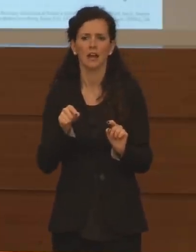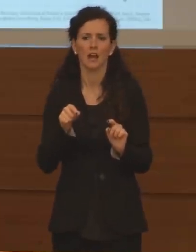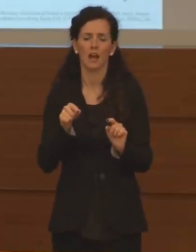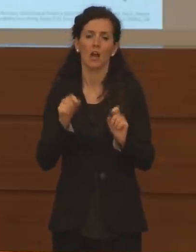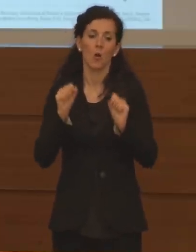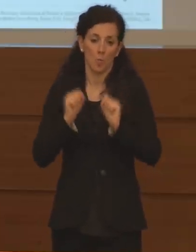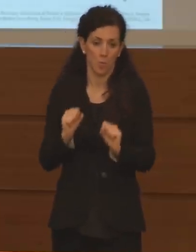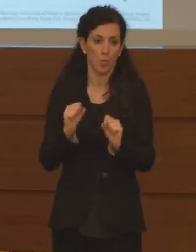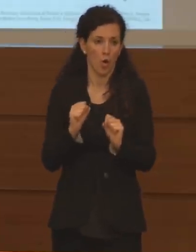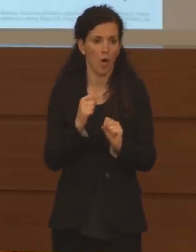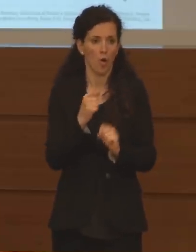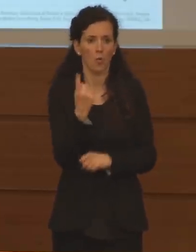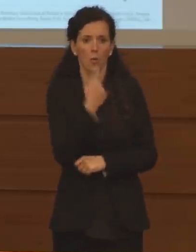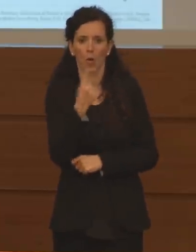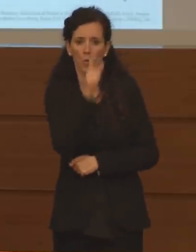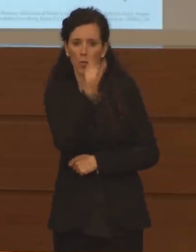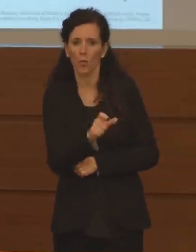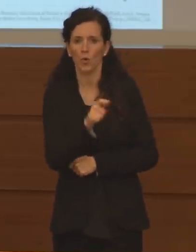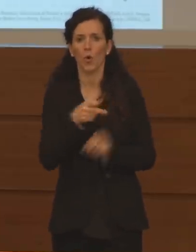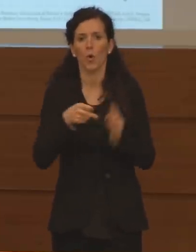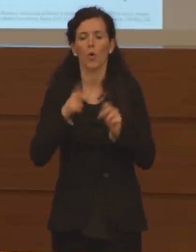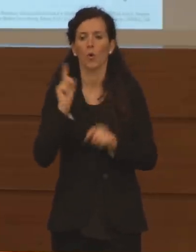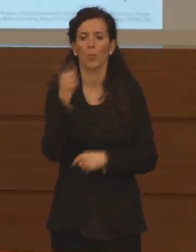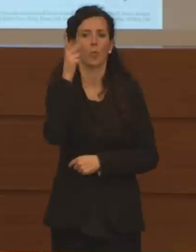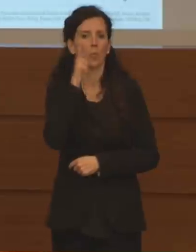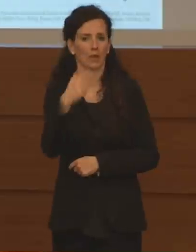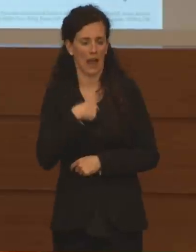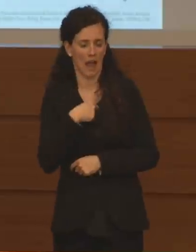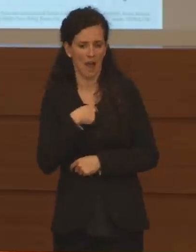bravo di me ve lo può dire, abbiamo tante strutture ospedaliere che